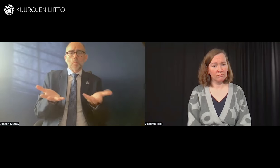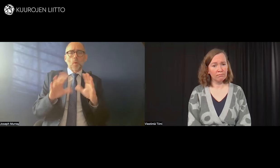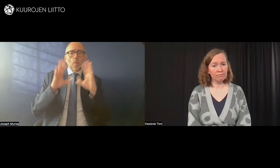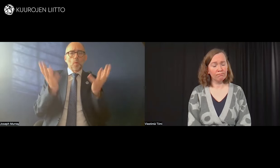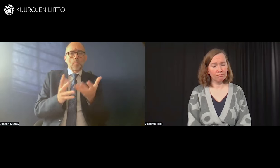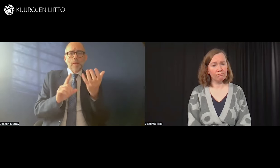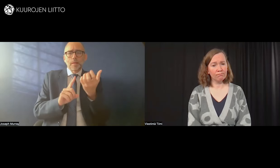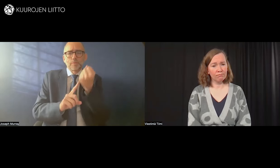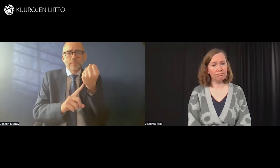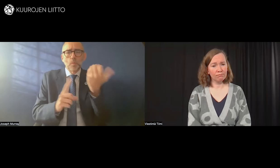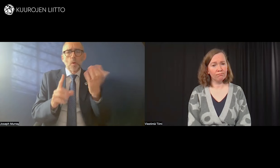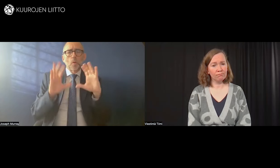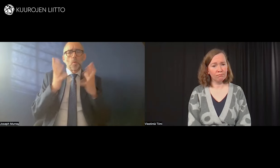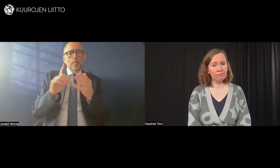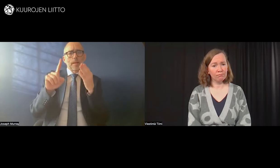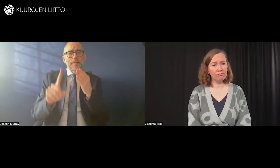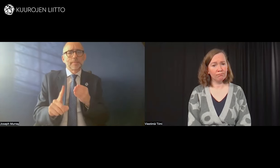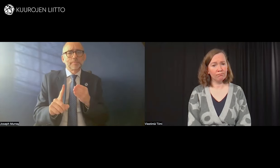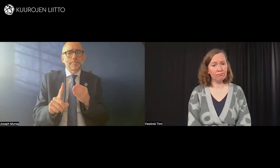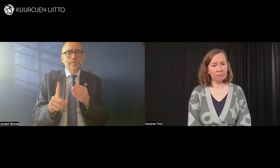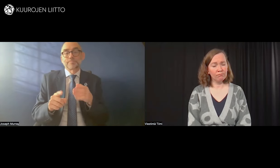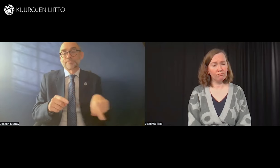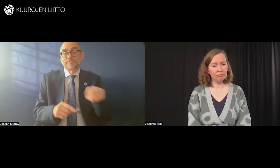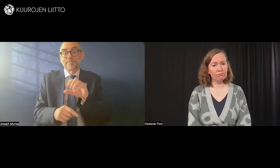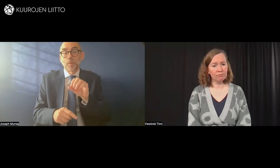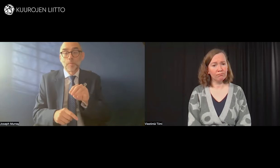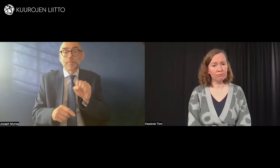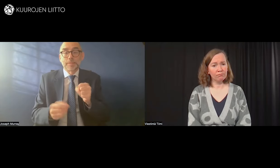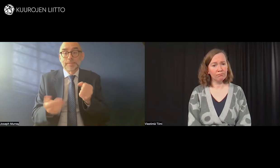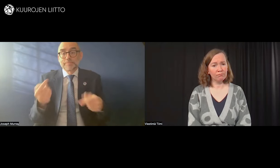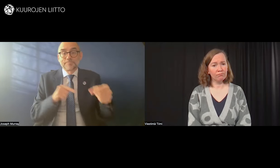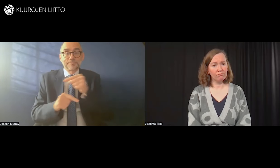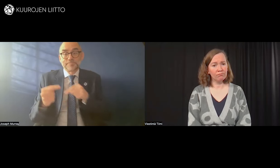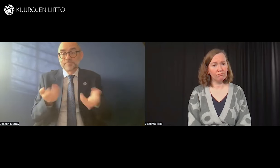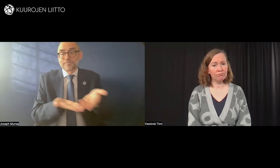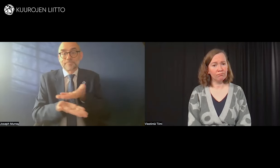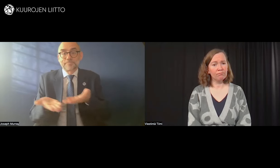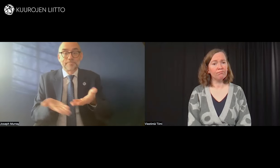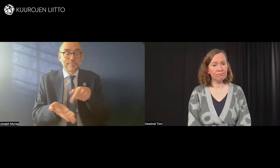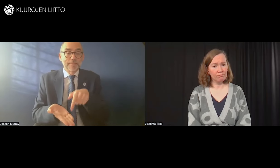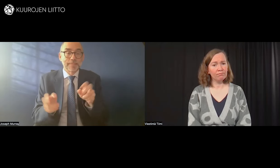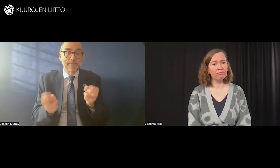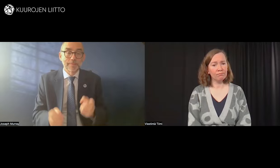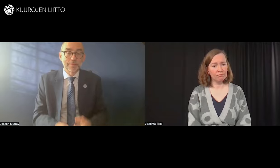mitkä ovat maailman pyrkimykset ja tavoitteet. Tästä jäsenmaiden on siis keskusteltava.